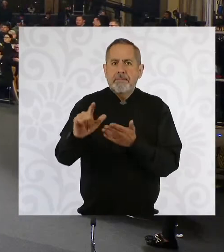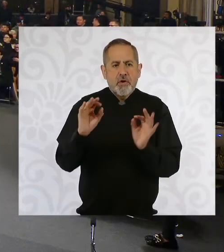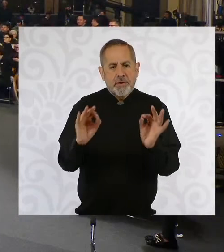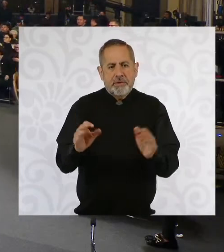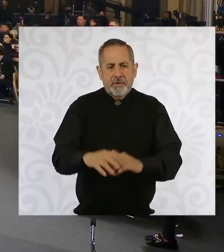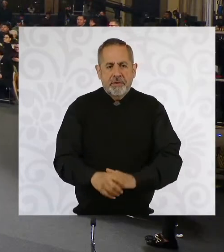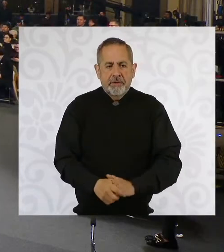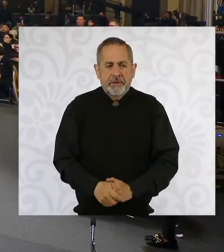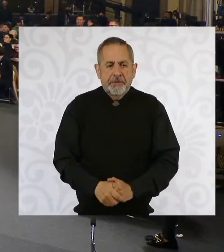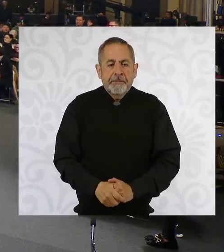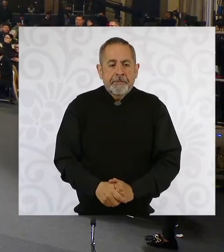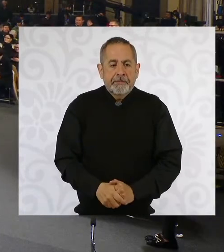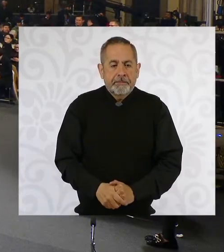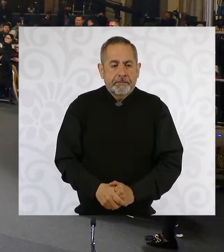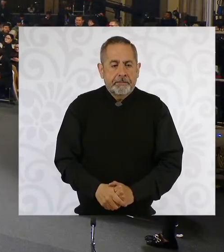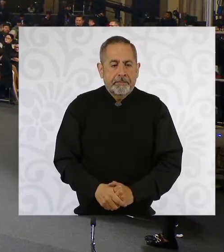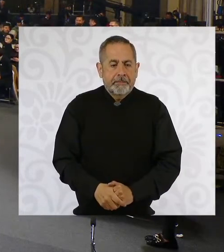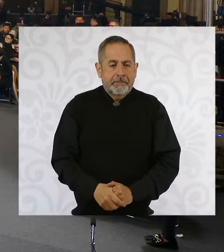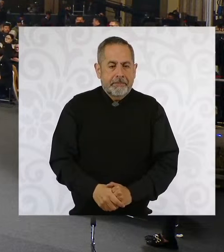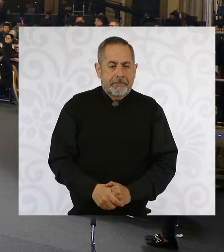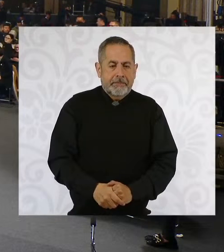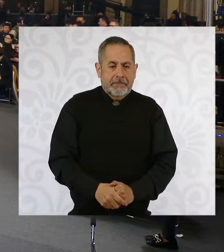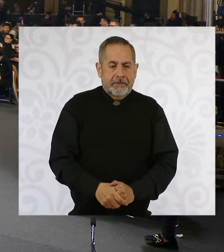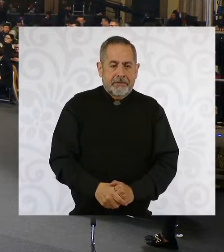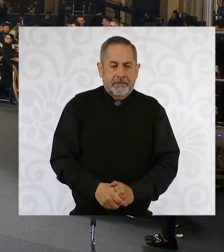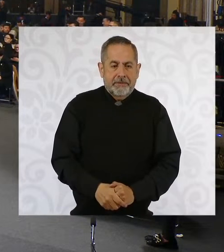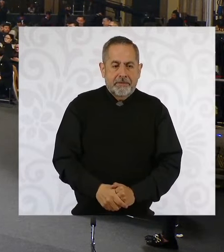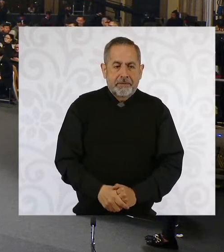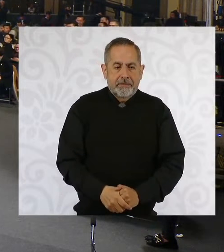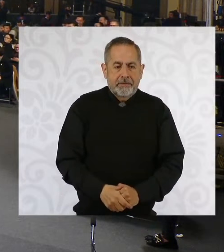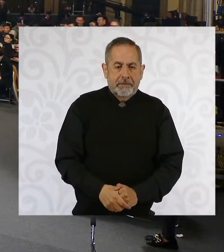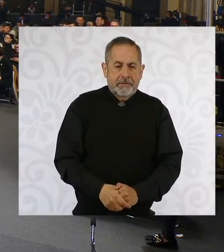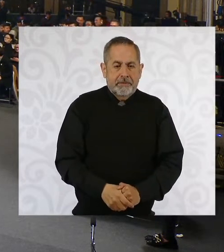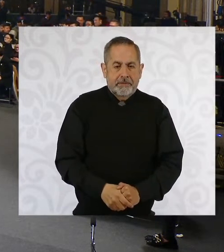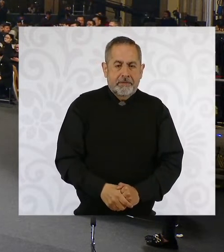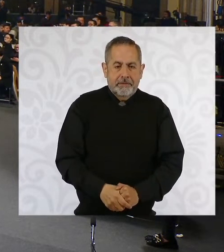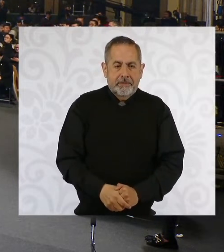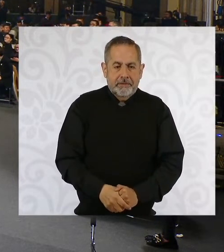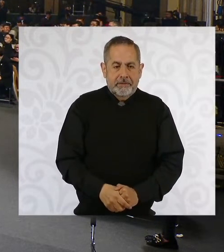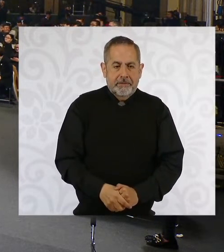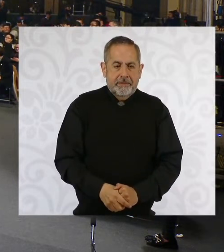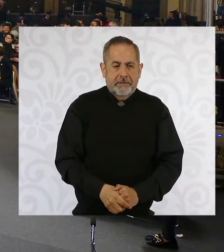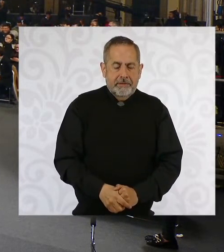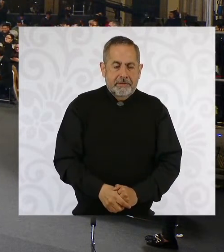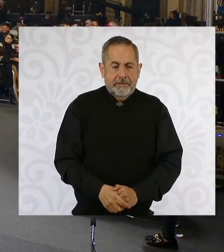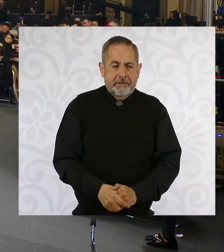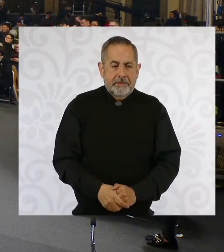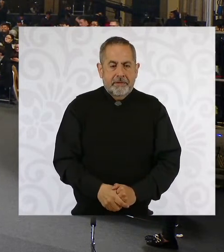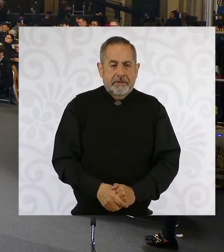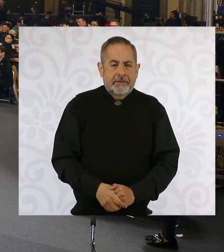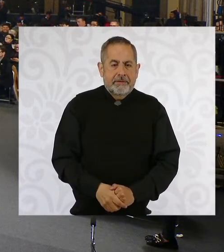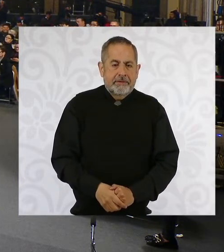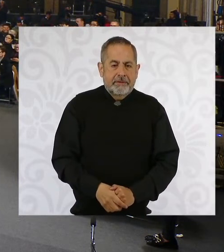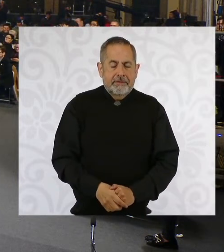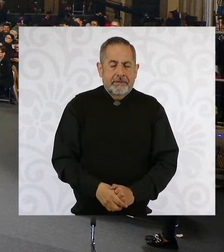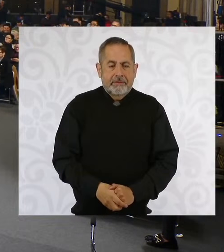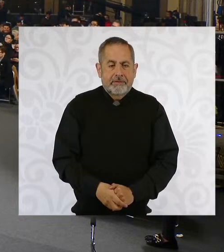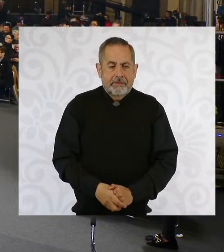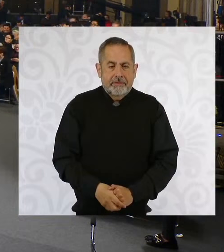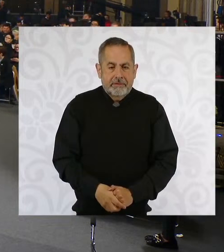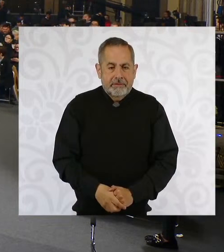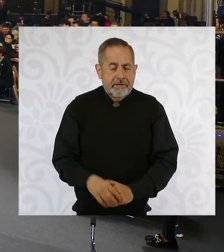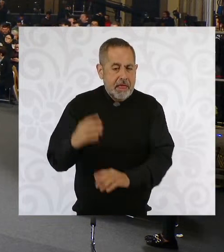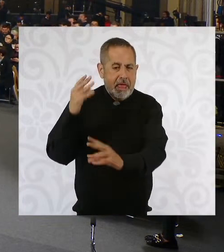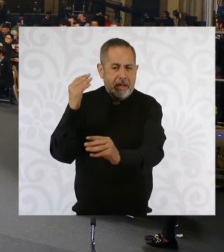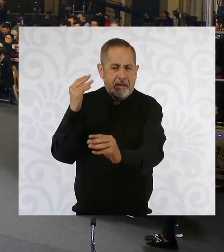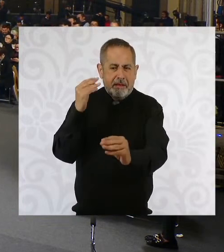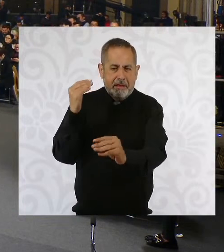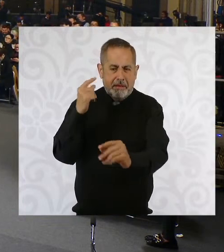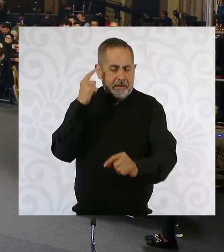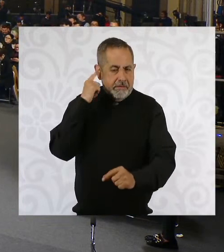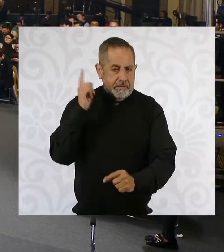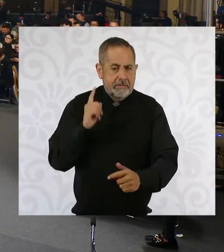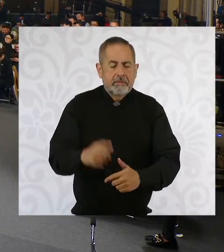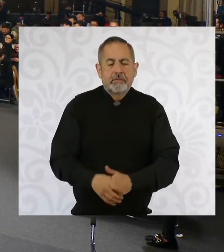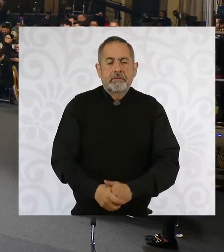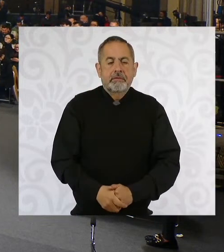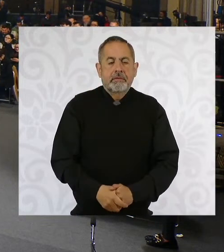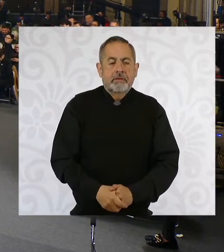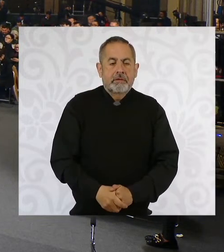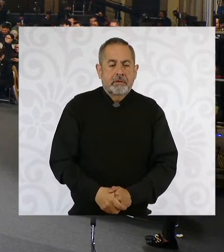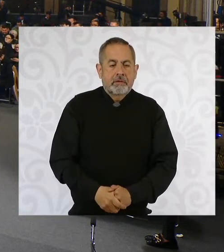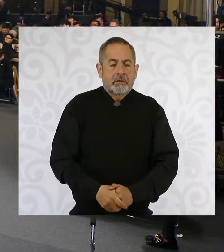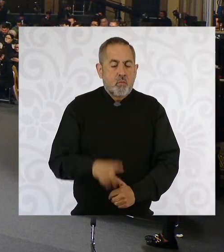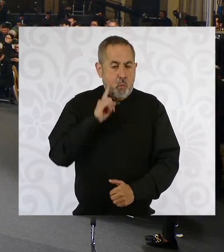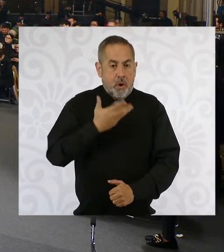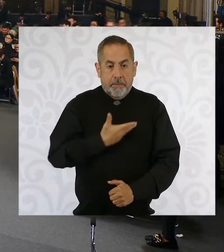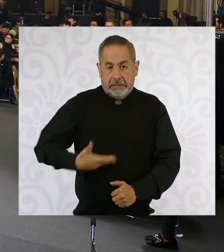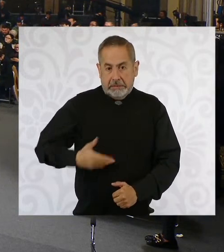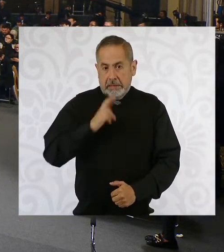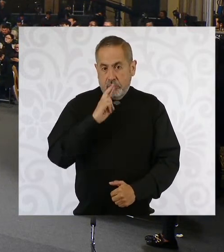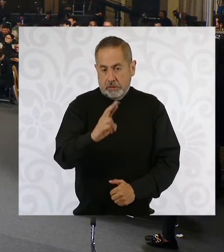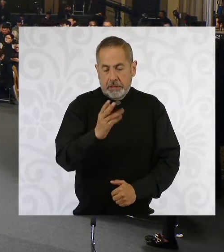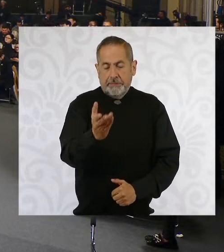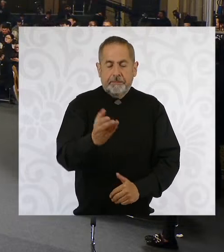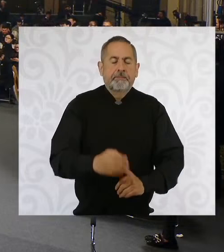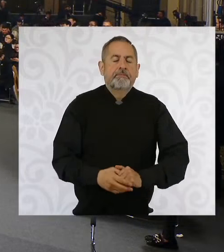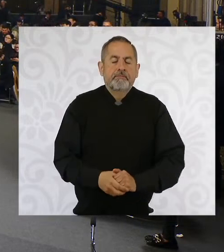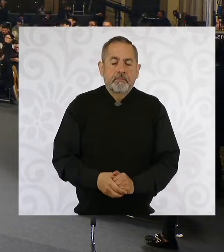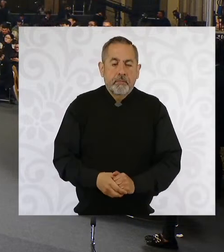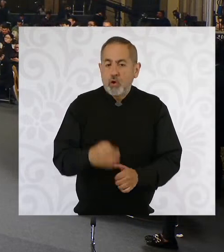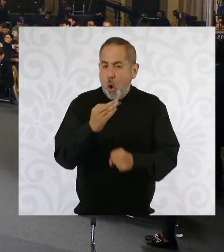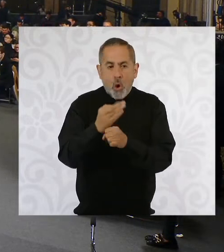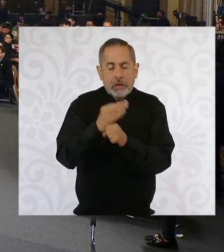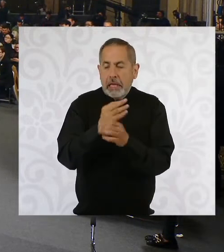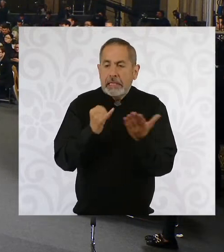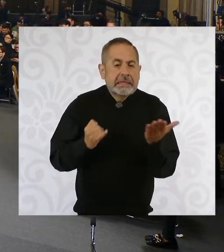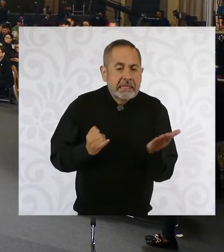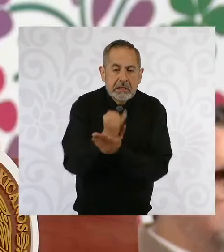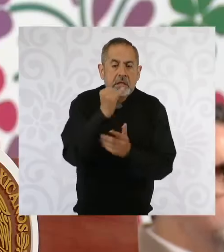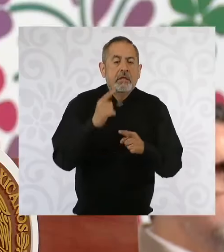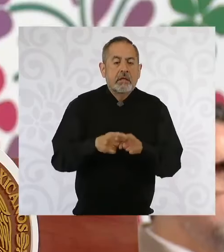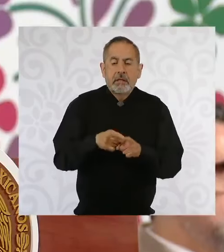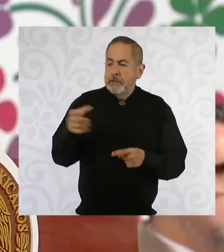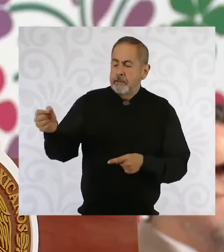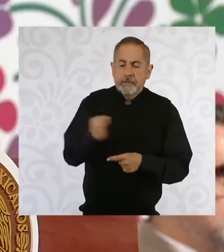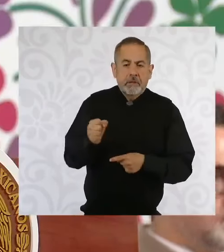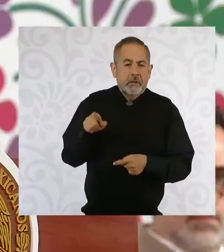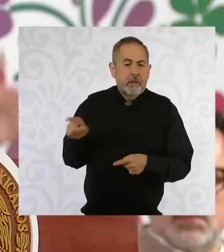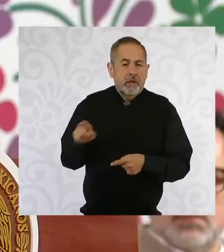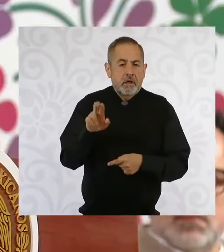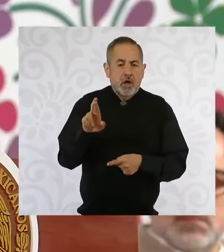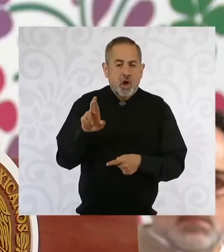seguimos en este momento lo que se decidió primero es Roberto es el coordinador él